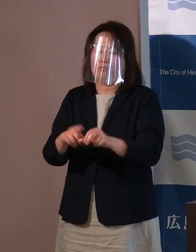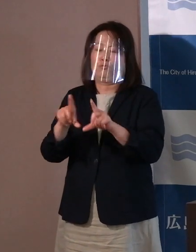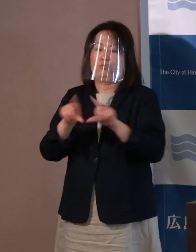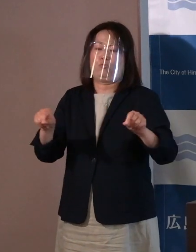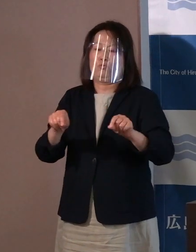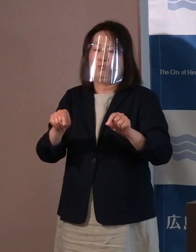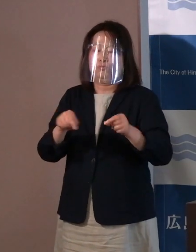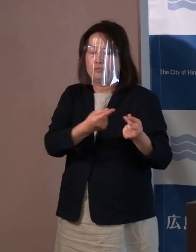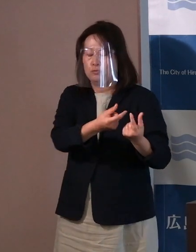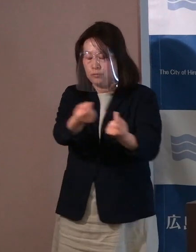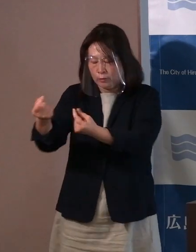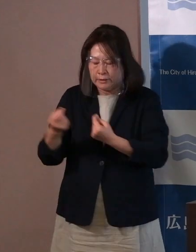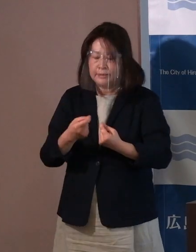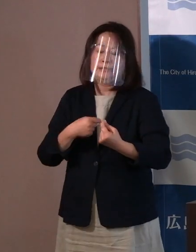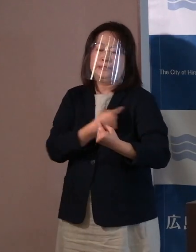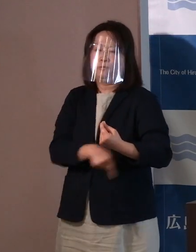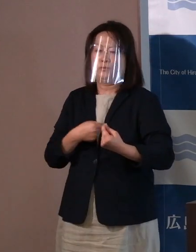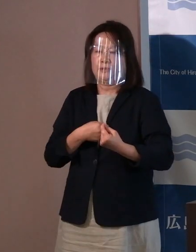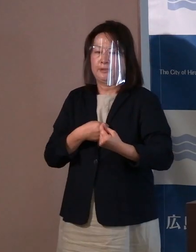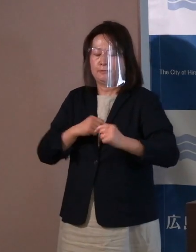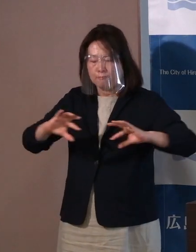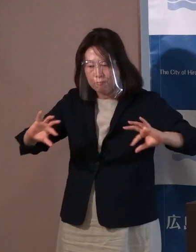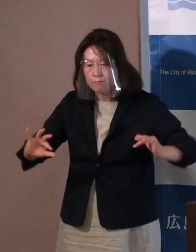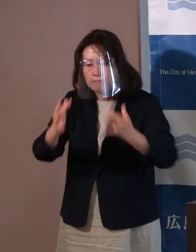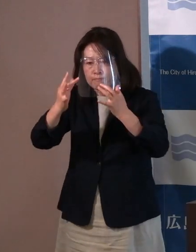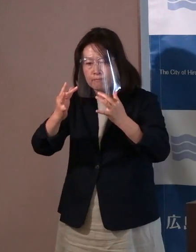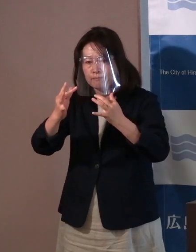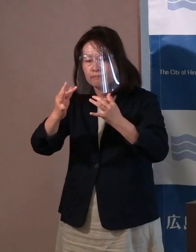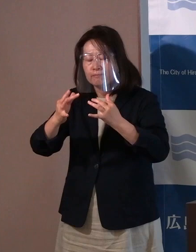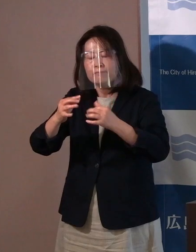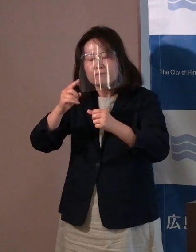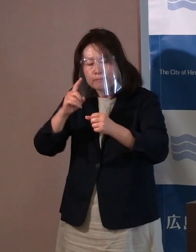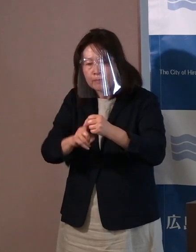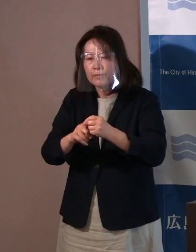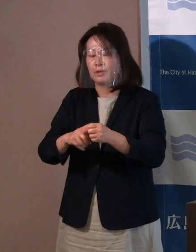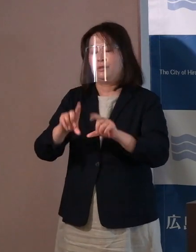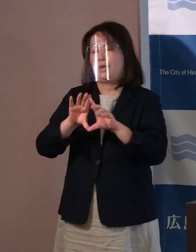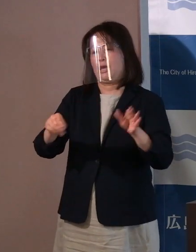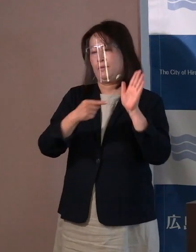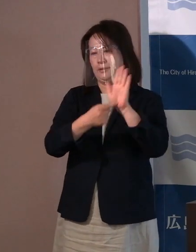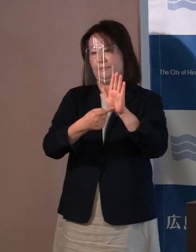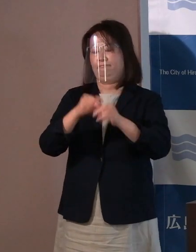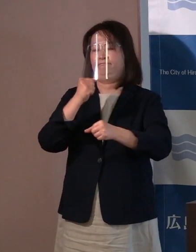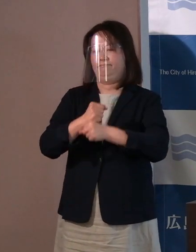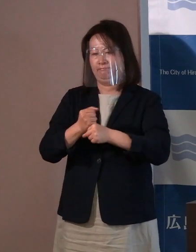必要であるということを念頭において､ 平和宣言を作成いたしました｡